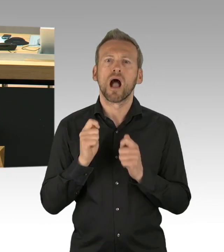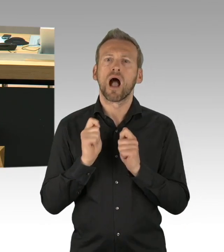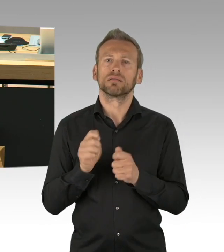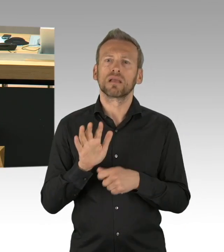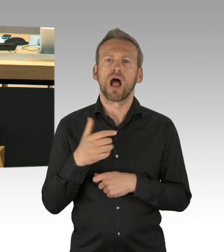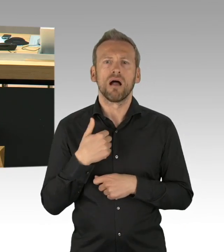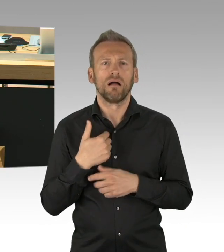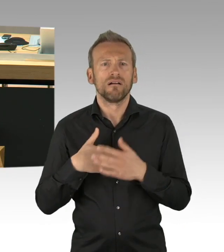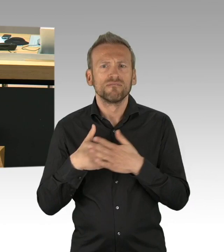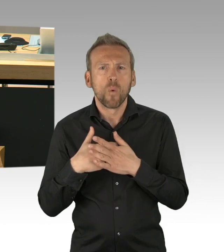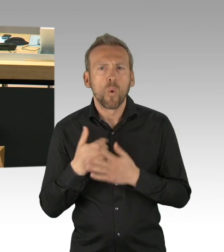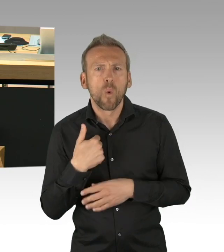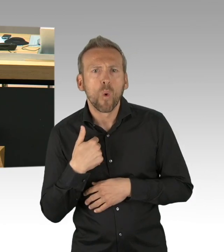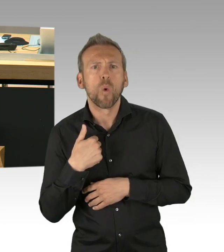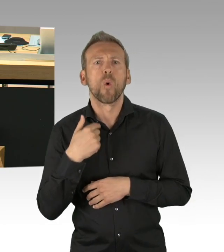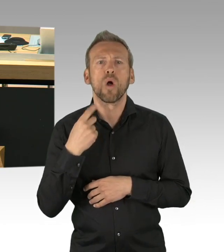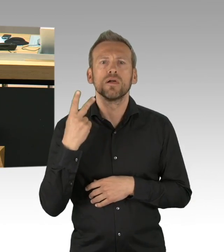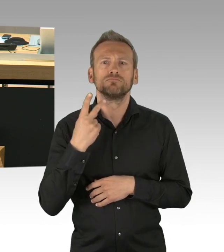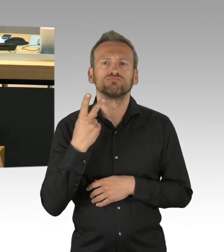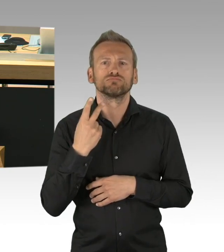was den Umgang mit diesem Tag betrifft